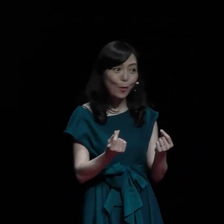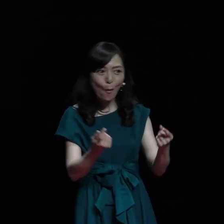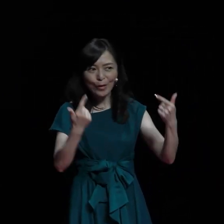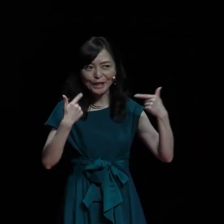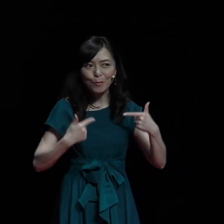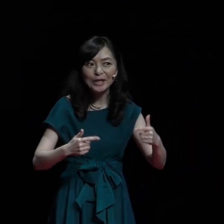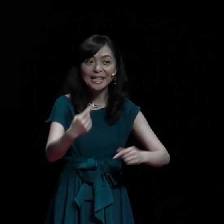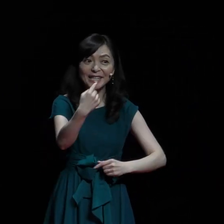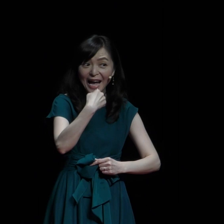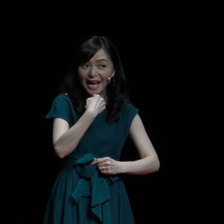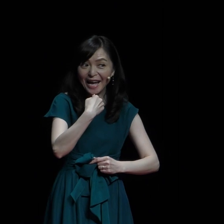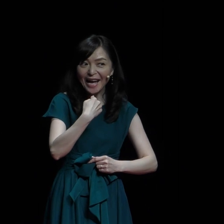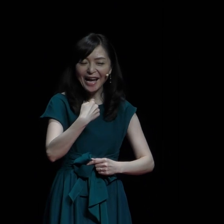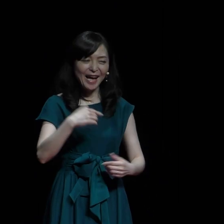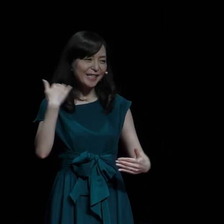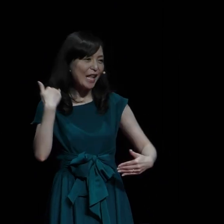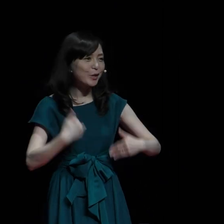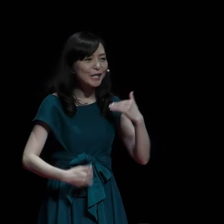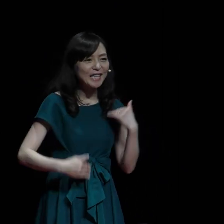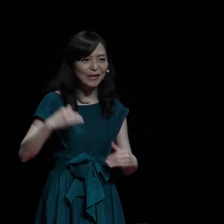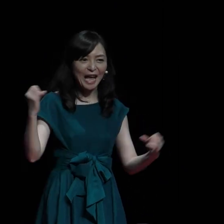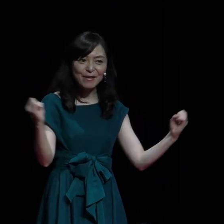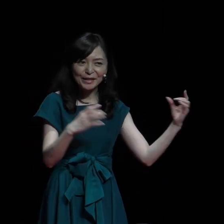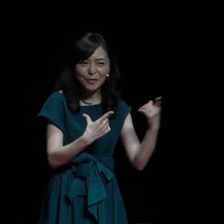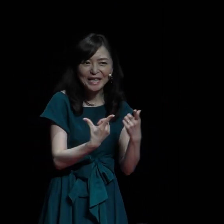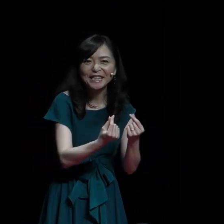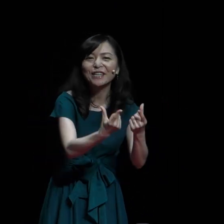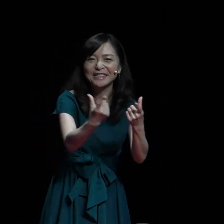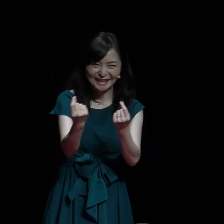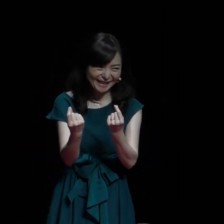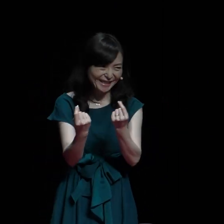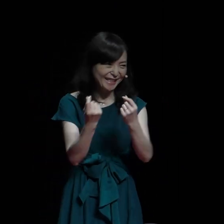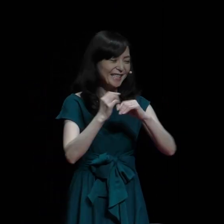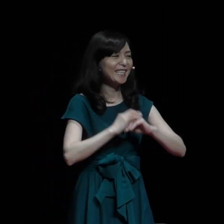De la misma manera en la que yo siempre disfruto el diálogo.